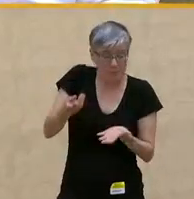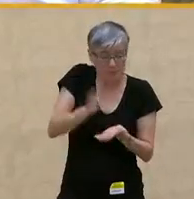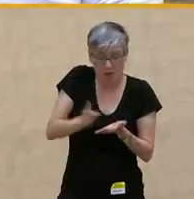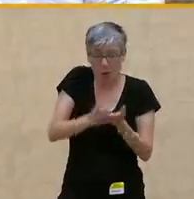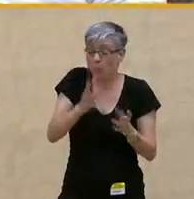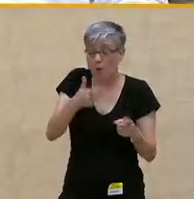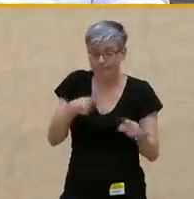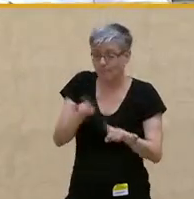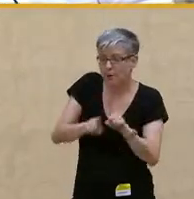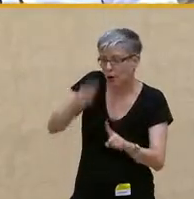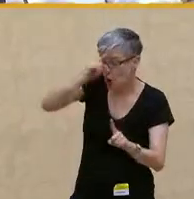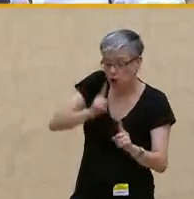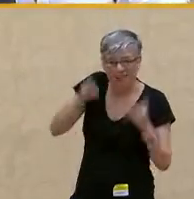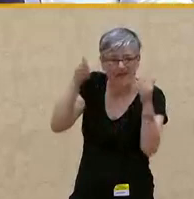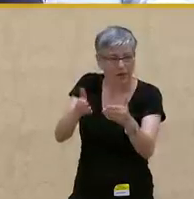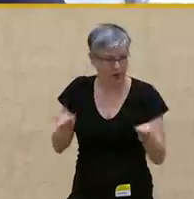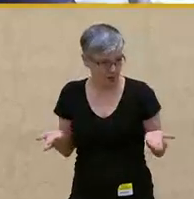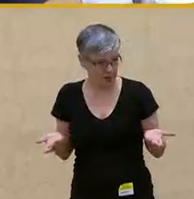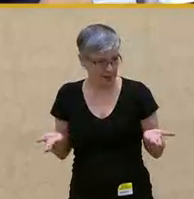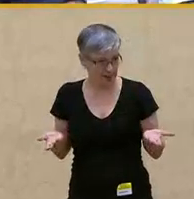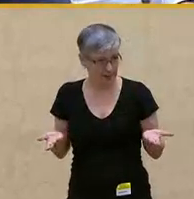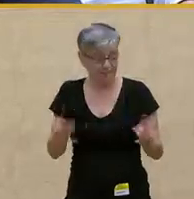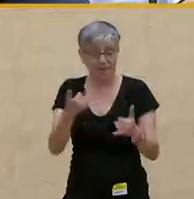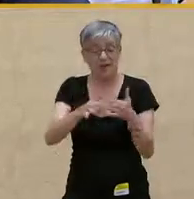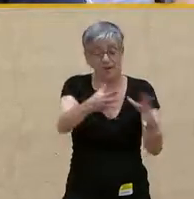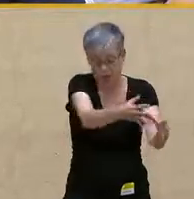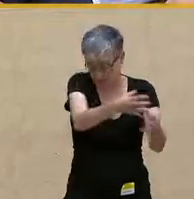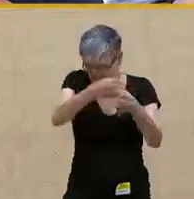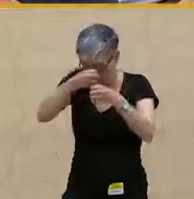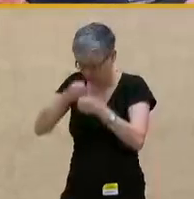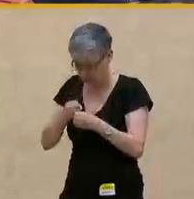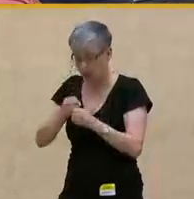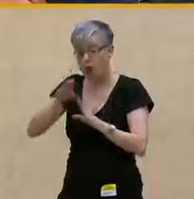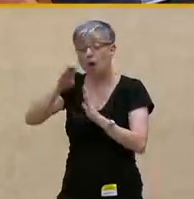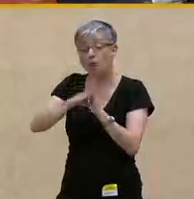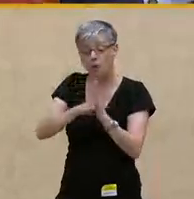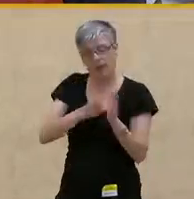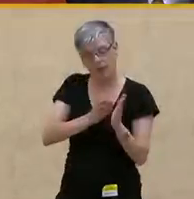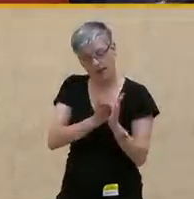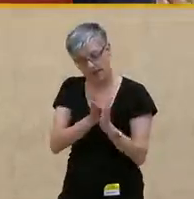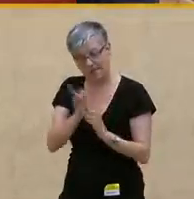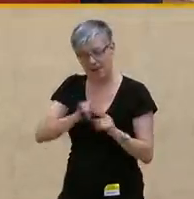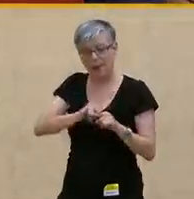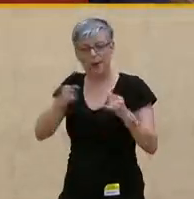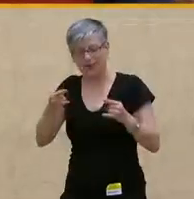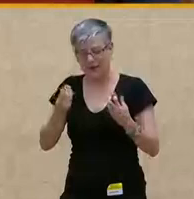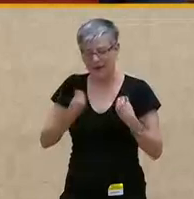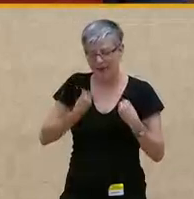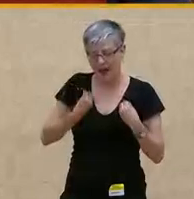atender, no lo sabían atender. Conclusión: lo cogimos nosotros, lo pusimos en un programa de tránsito, un programa de vida independiente, y lo primero